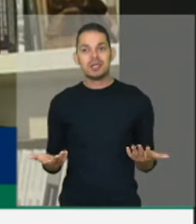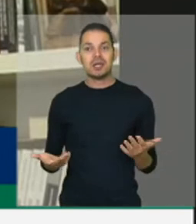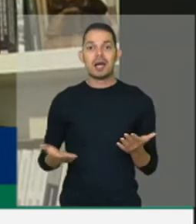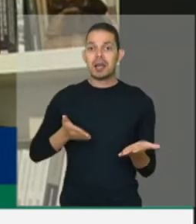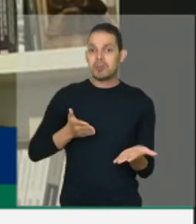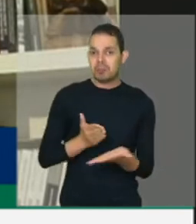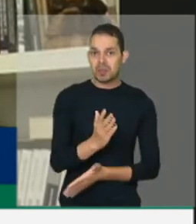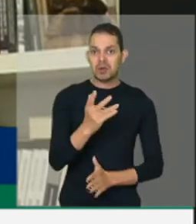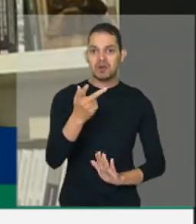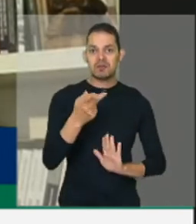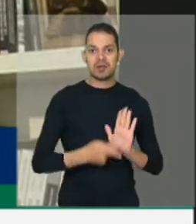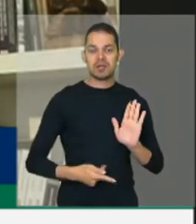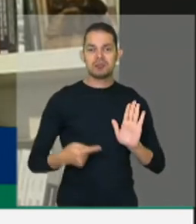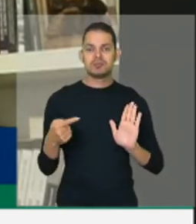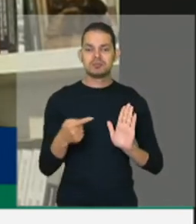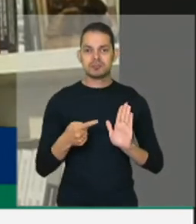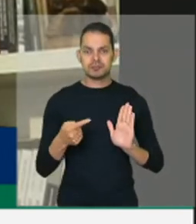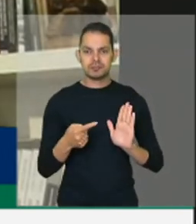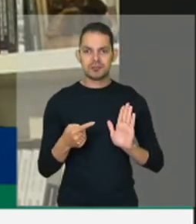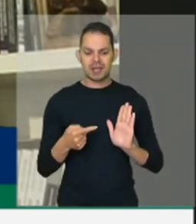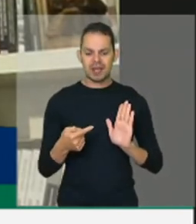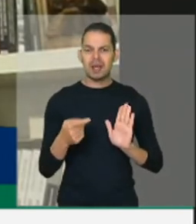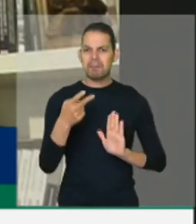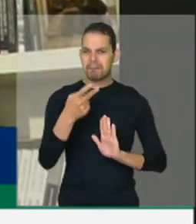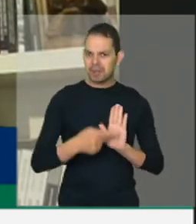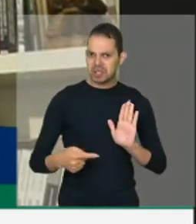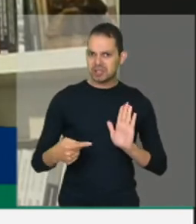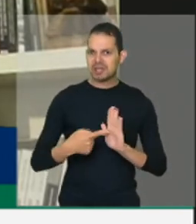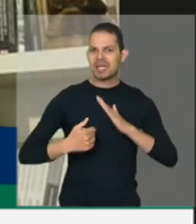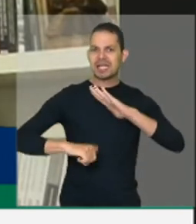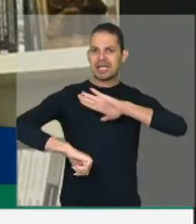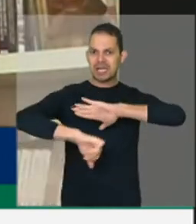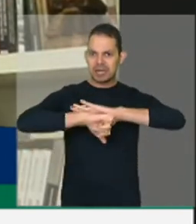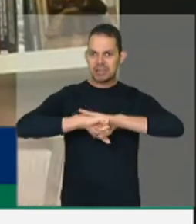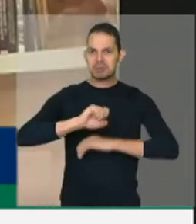BOA INTENÇÃO... APROVARAM ESSE PROJETO CRIMINOSO. QUE NÃO AUTORIZA A INICIATIVA